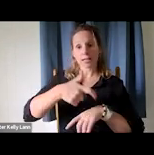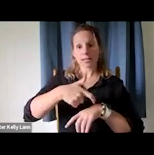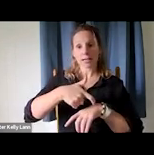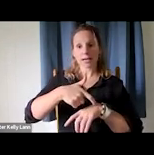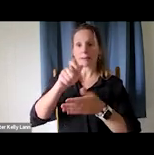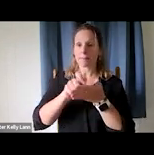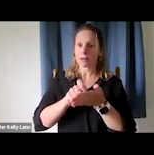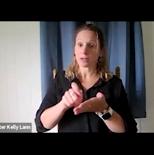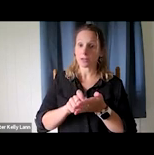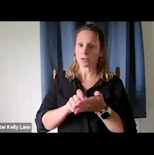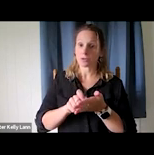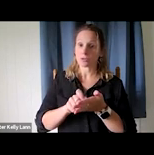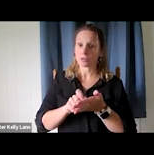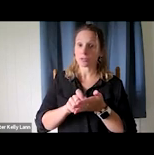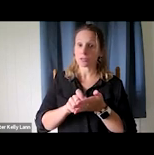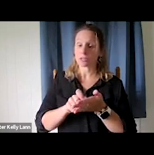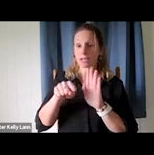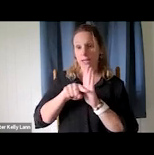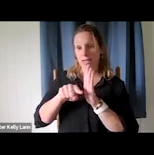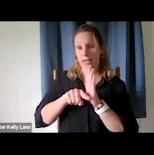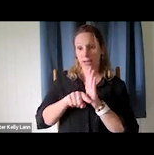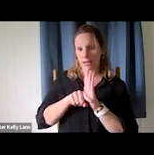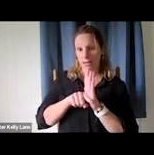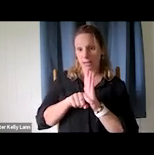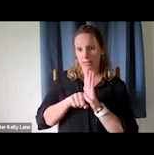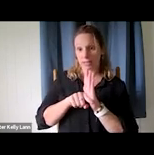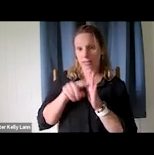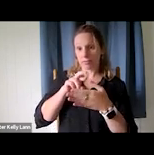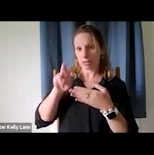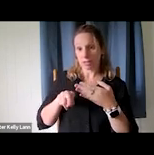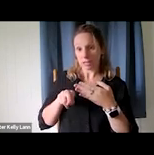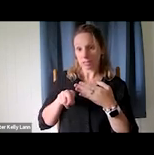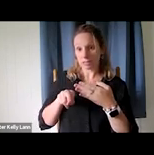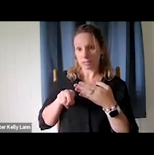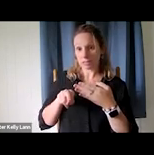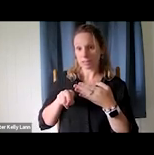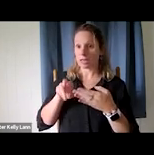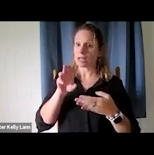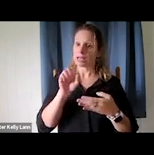desde que tuvo esos análisis de orina negativos, el encargado de su caso anotó: